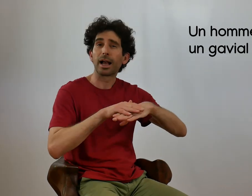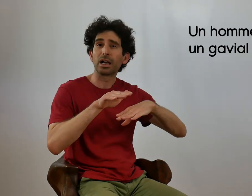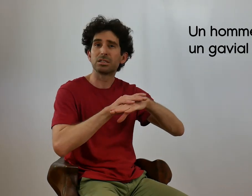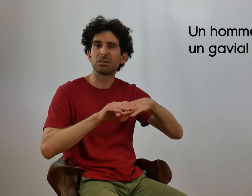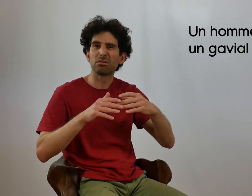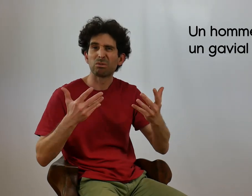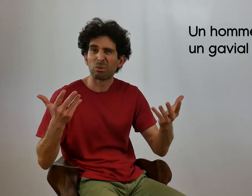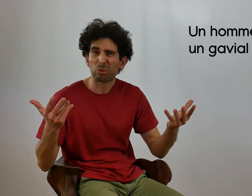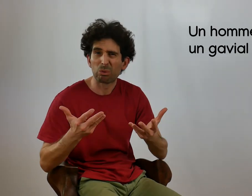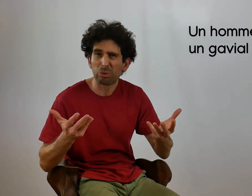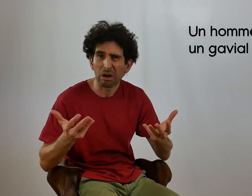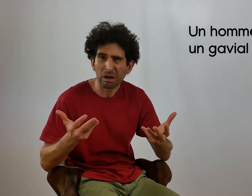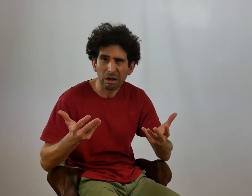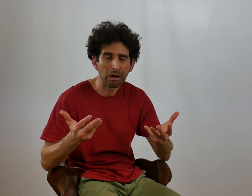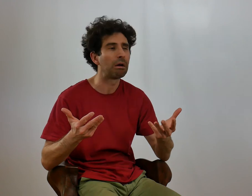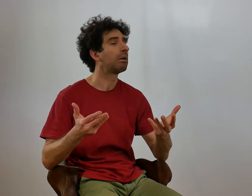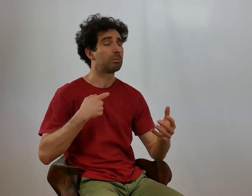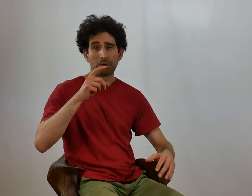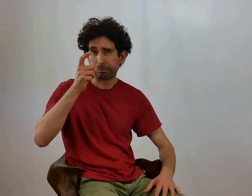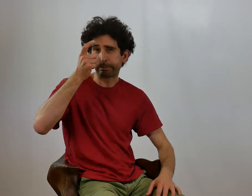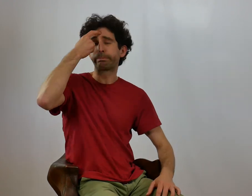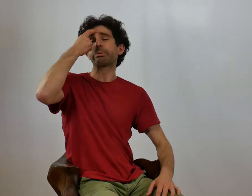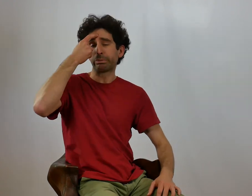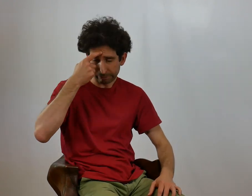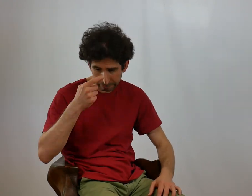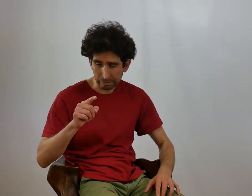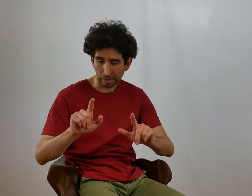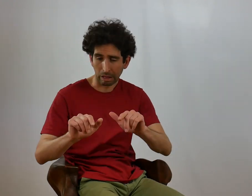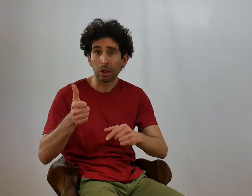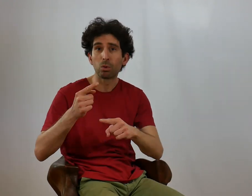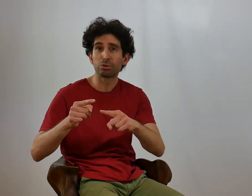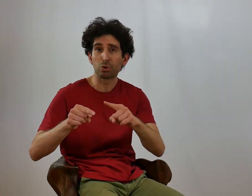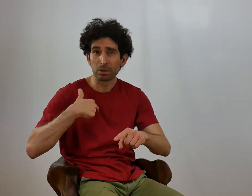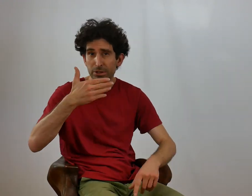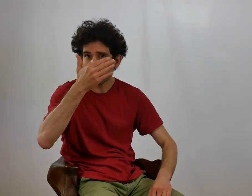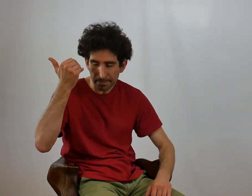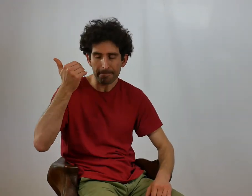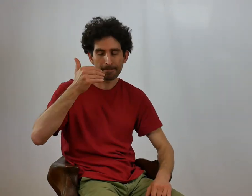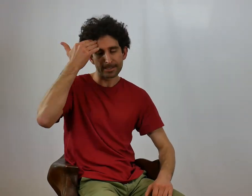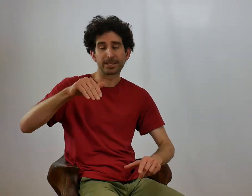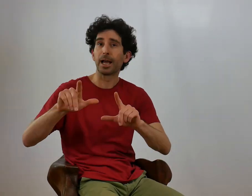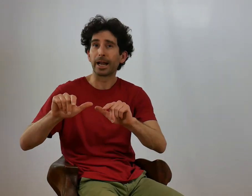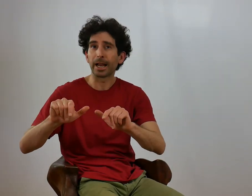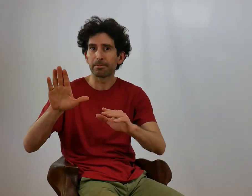Caresser quoi ? Je prends alors conscience qu'il y a une chose que je sais que je ne sais pas.